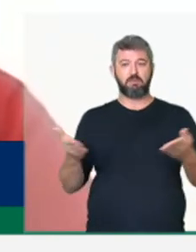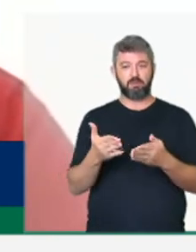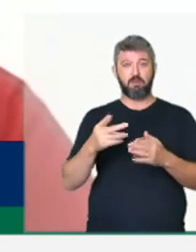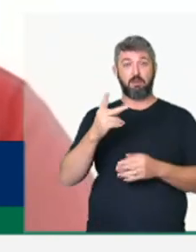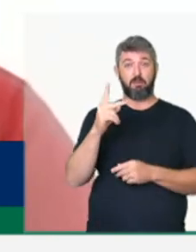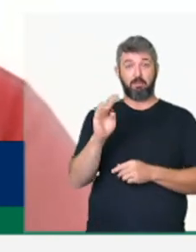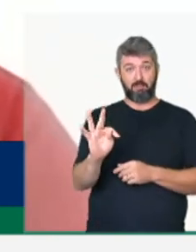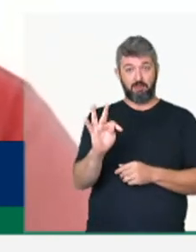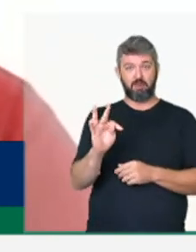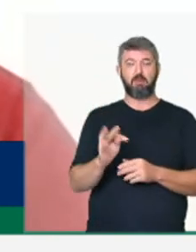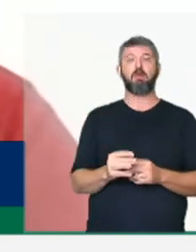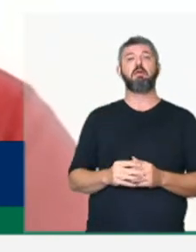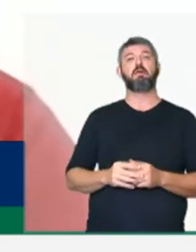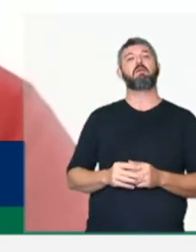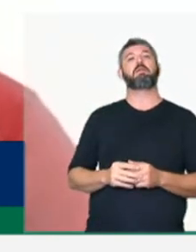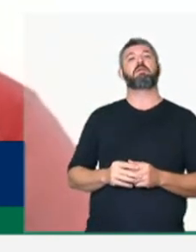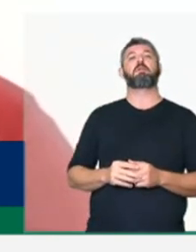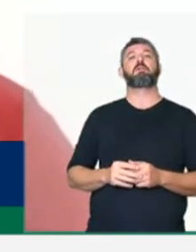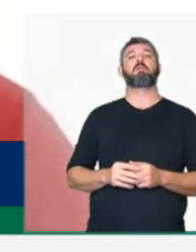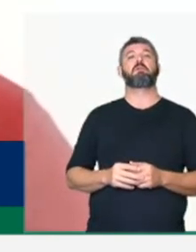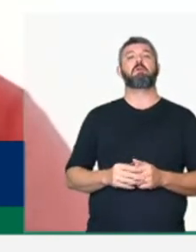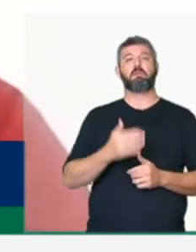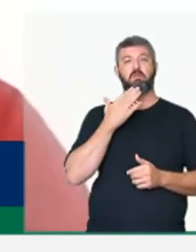ORIENTA O PT?, ALIÁS, O PSL? -- [DEPUTADA]: PSL, SENHOR PRESIDENTE, ORIENTA SIM. E APROVEITANDO MEU TEMPO,